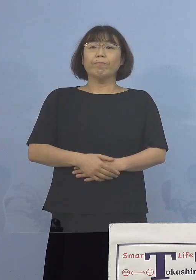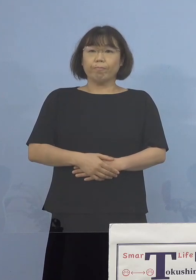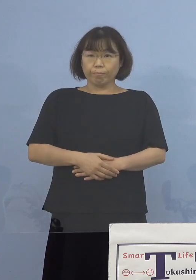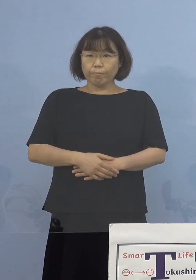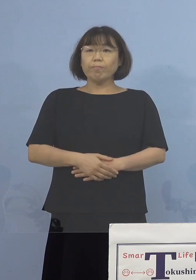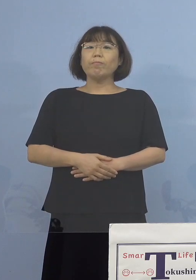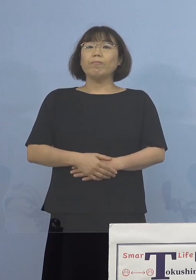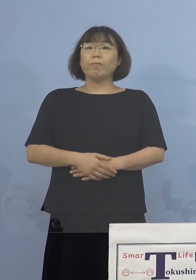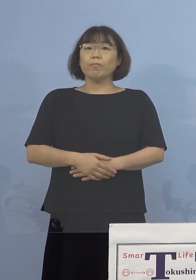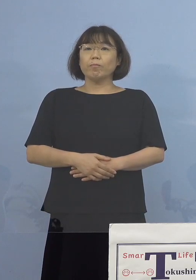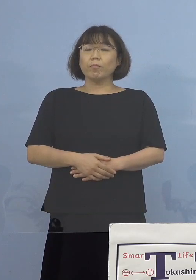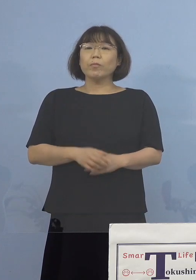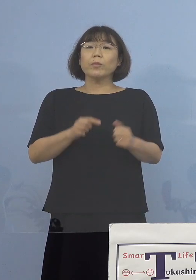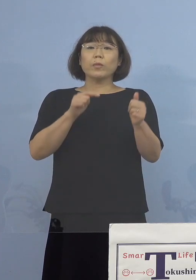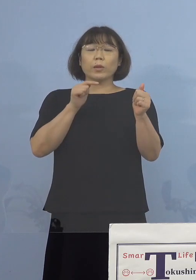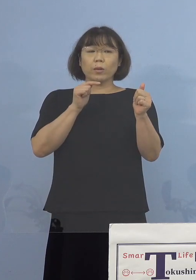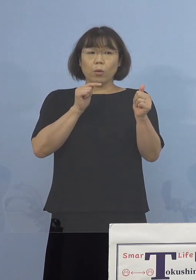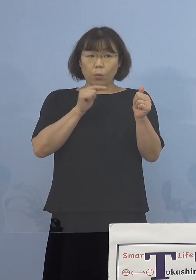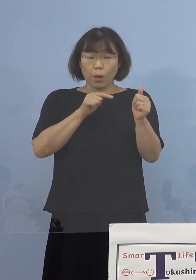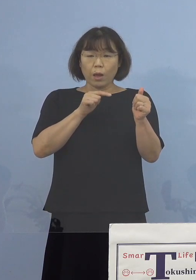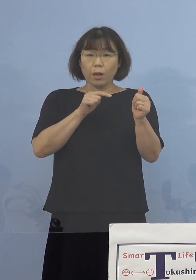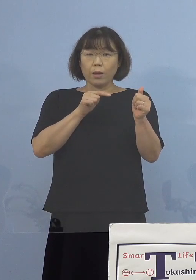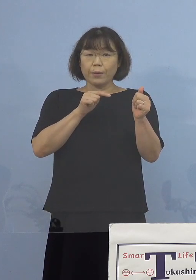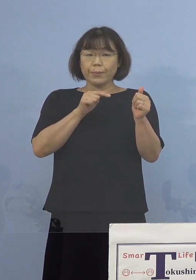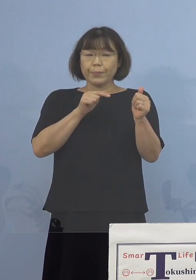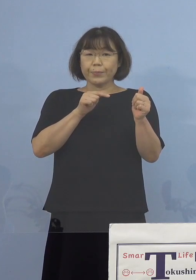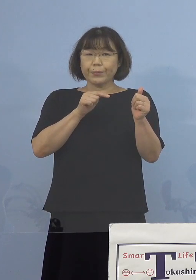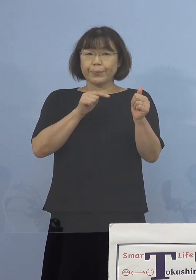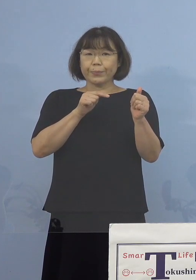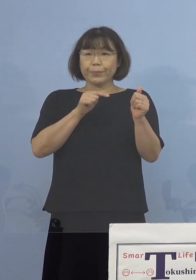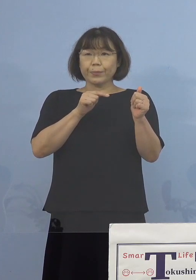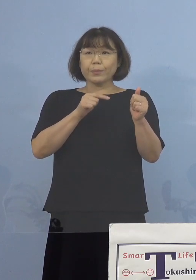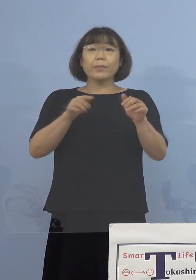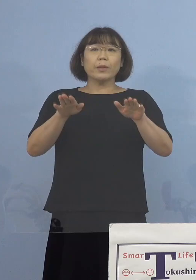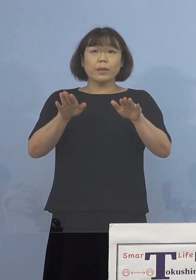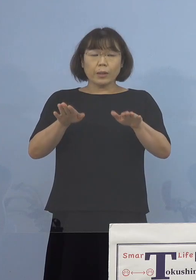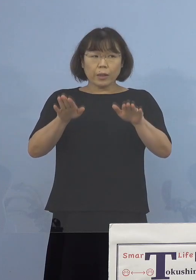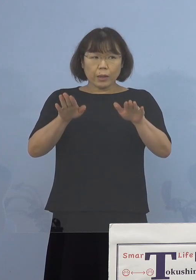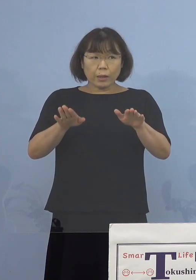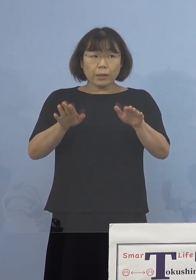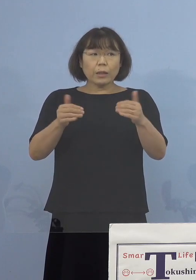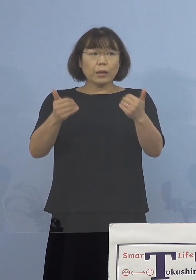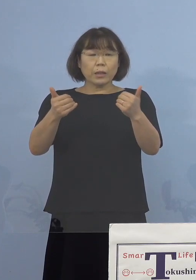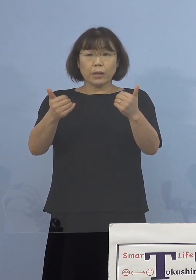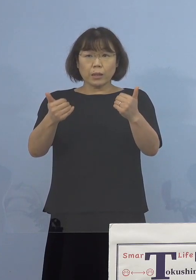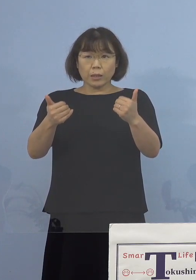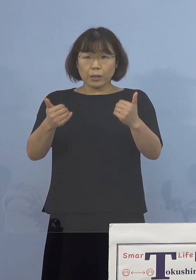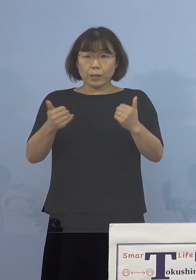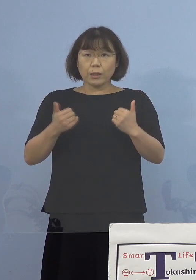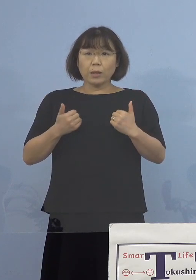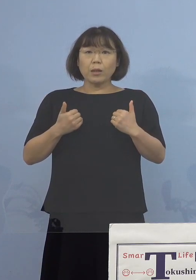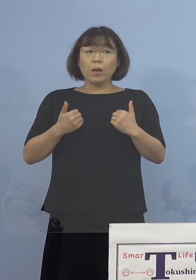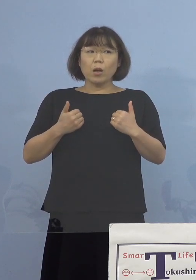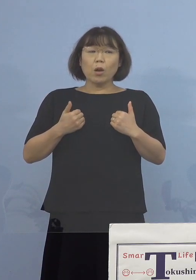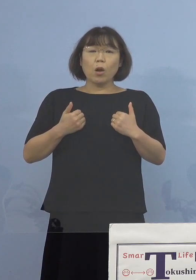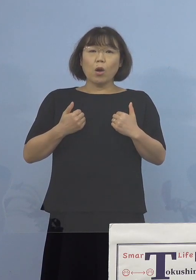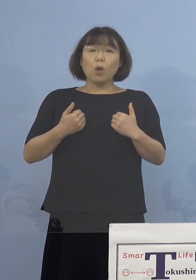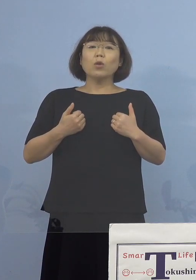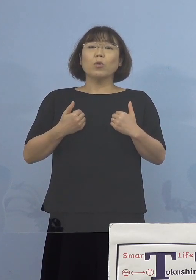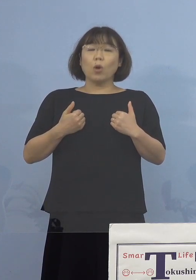（保健福祉部長） こちらについて、現時点で必要な、通常の医療機関で